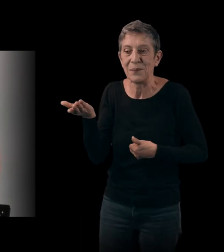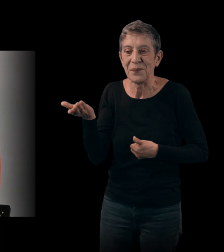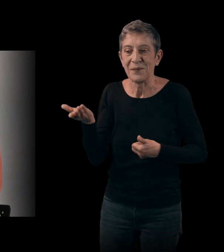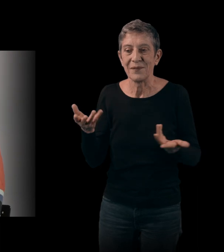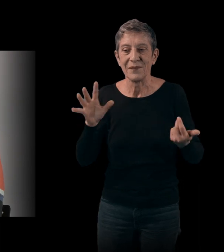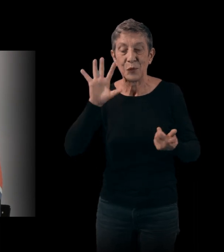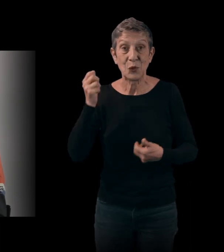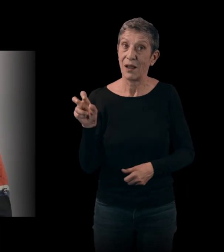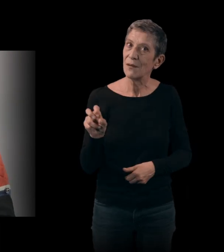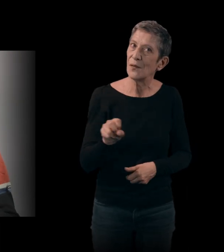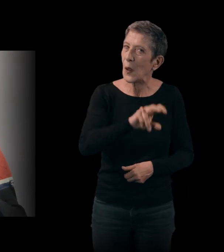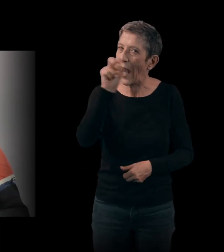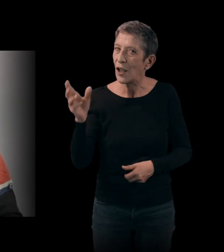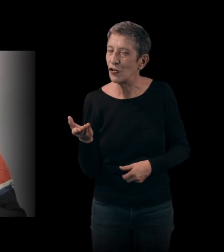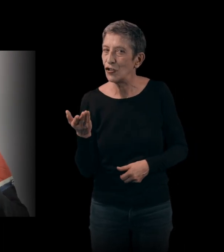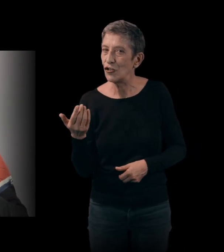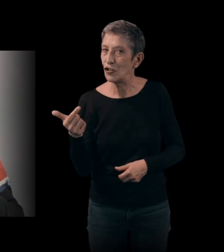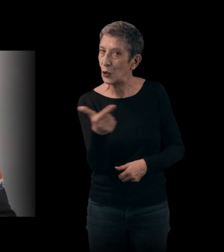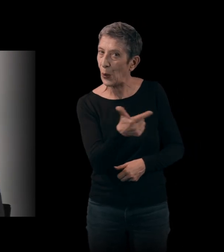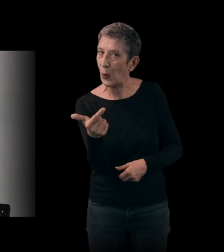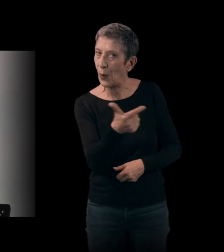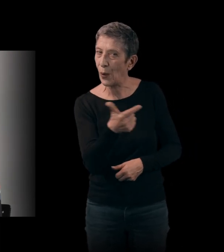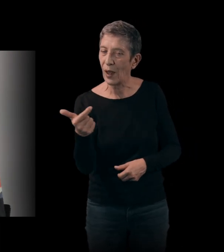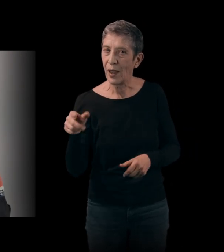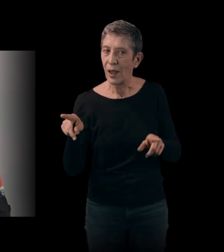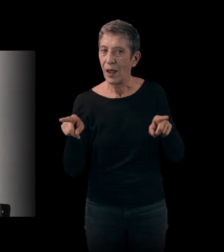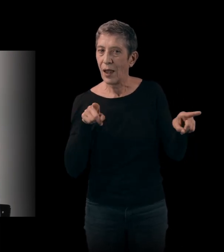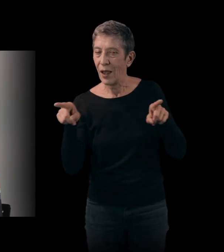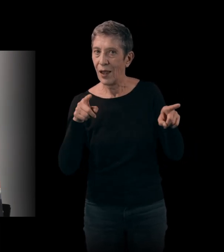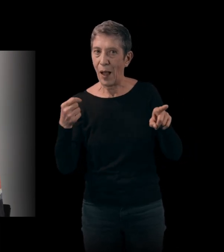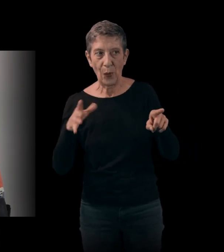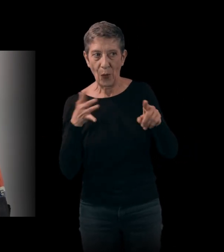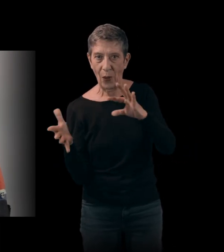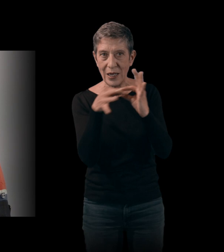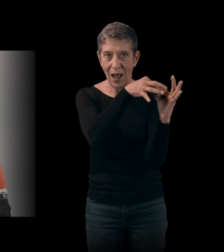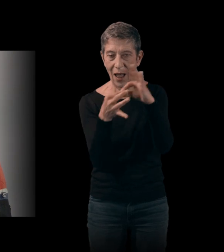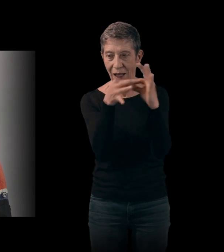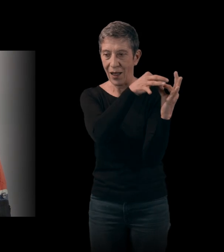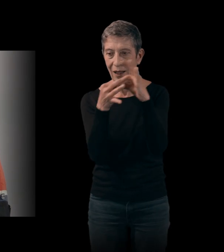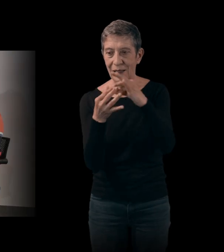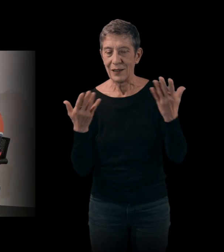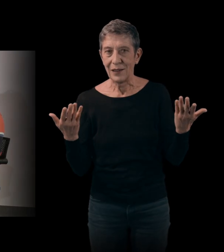que les voyages se répondent, on avait, comme je l'écris,